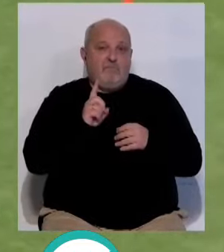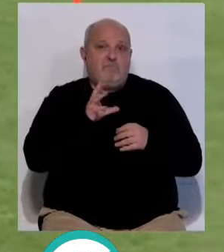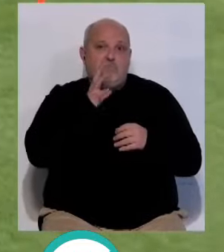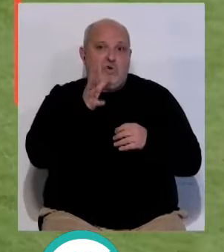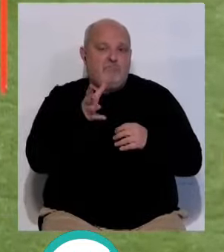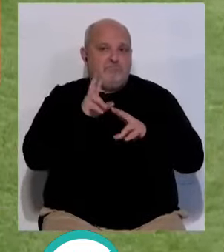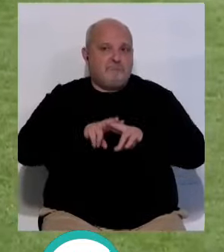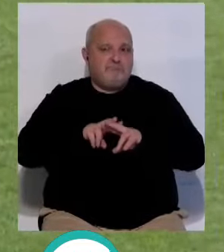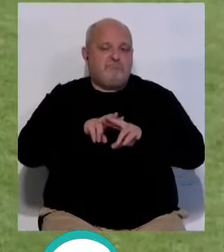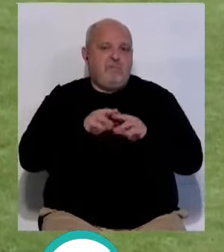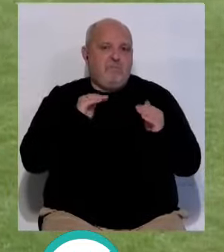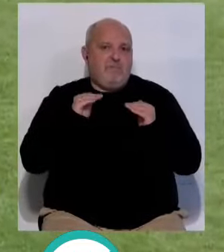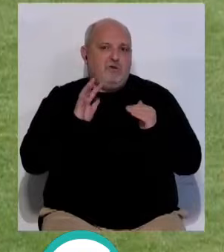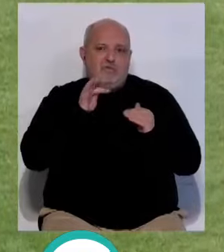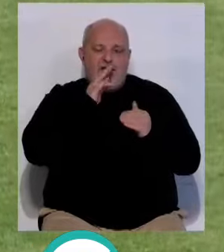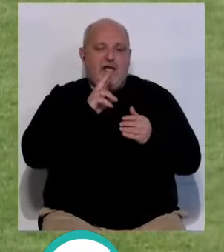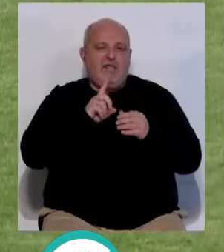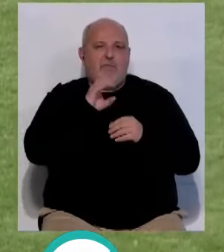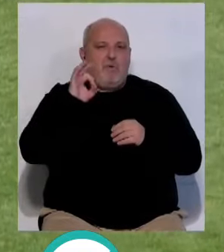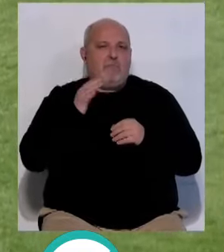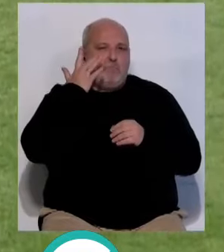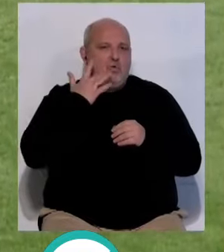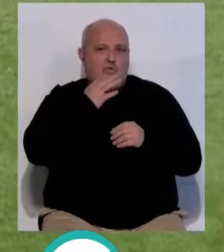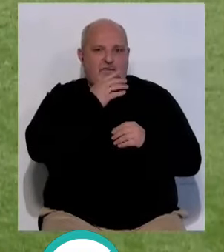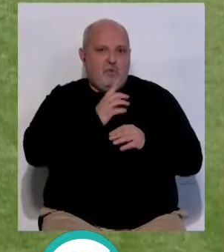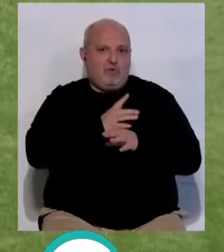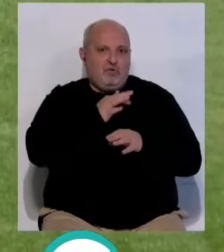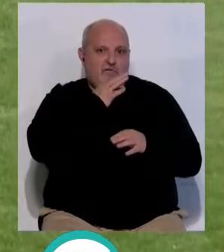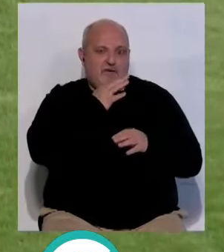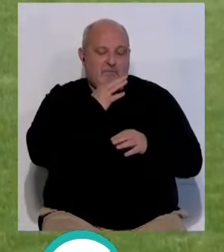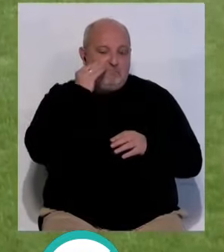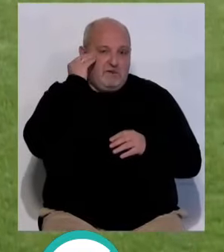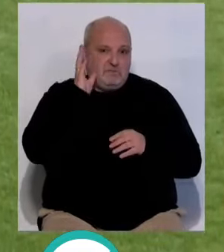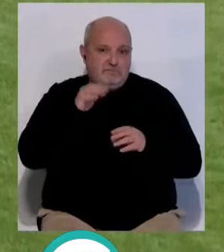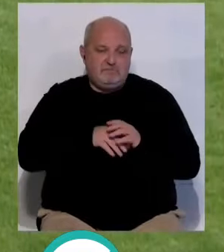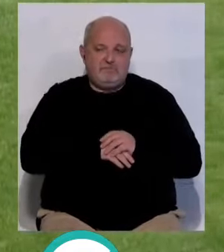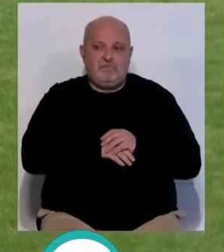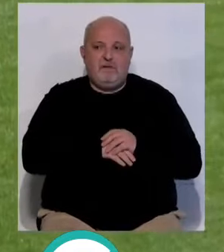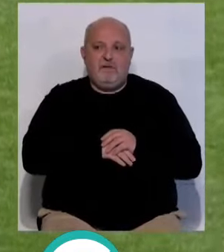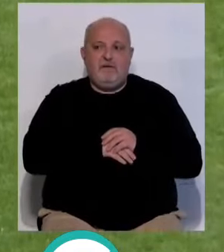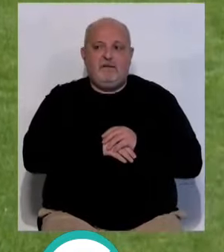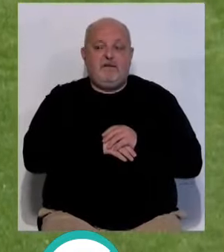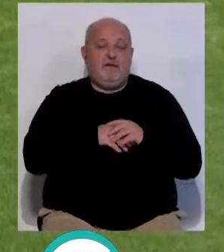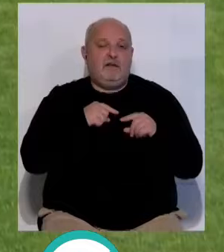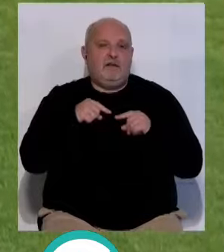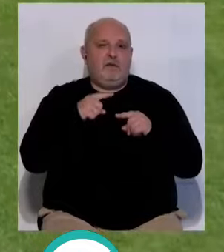no porque no está porque no está todavía para jugar no el entrenador que se está jugando los